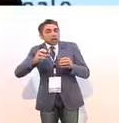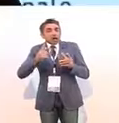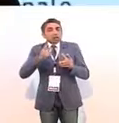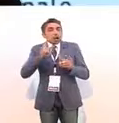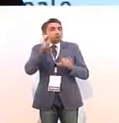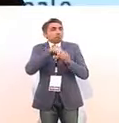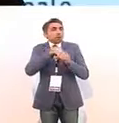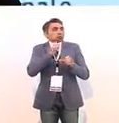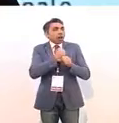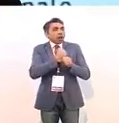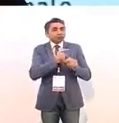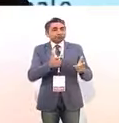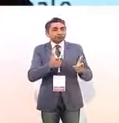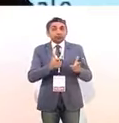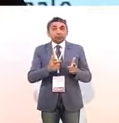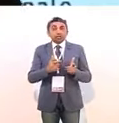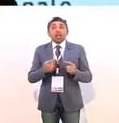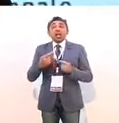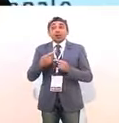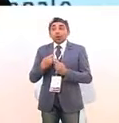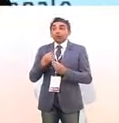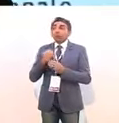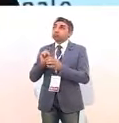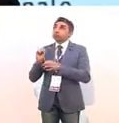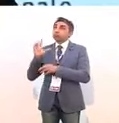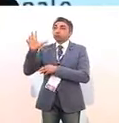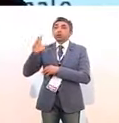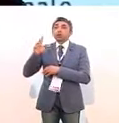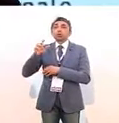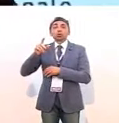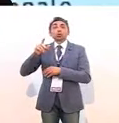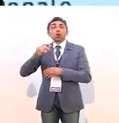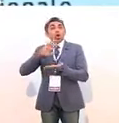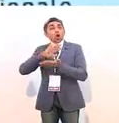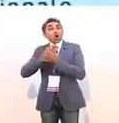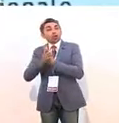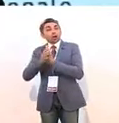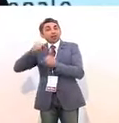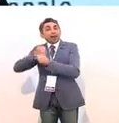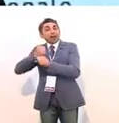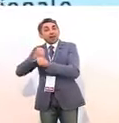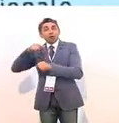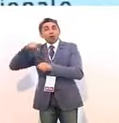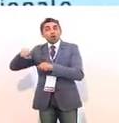probabilmente quando pubblico i post in cui dico che ci sono 978mila posti di lavoro in